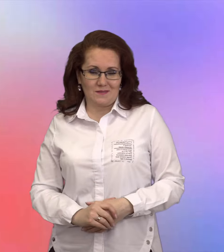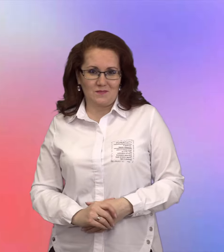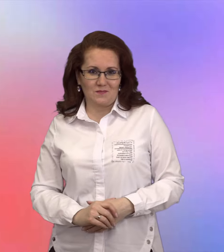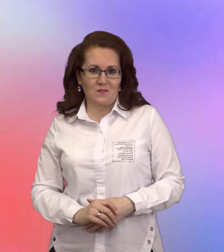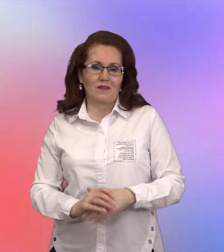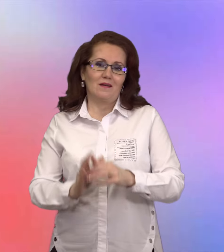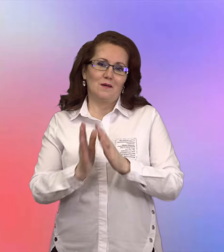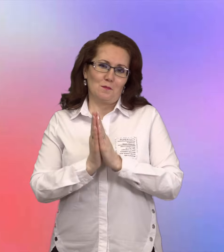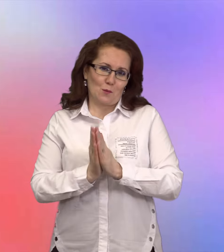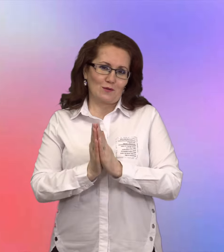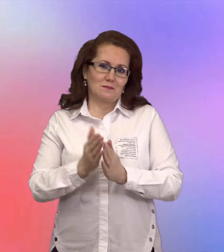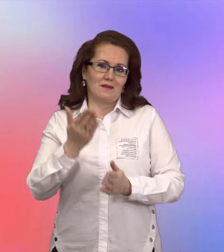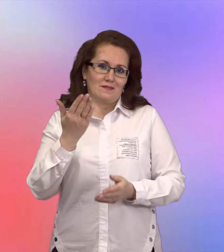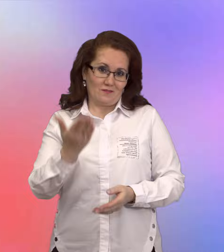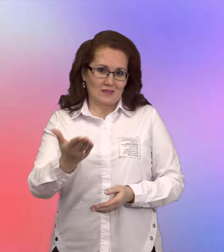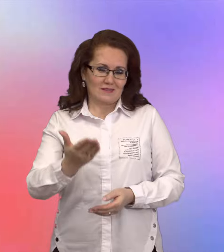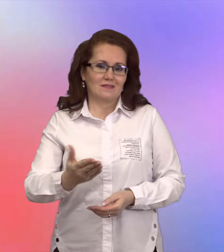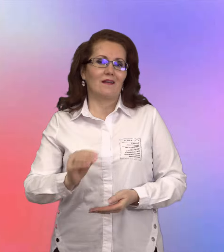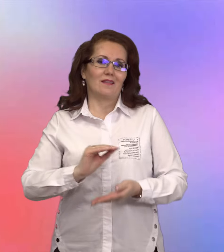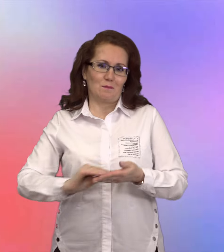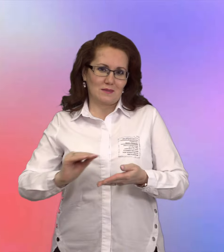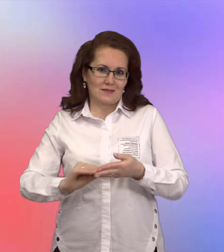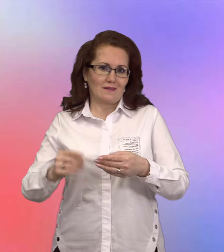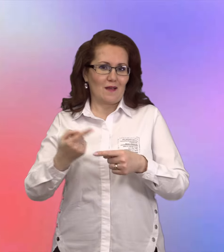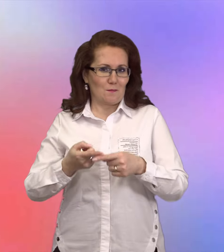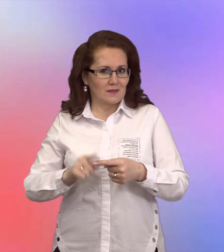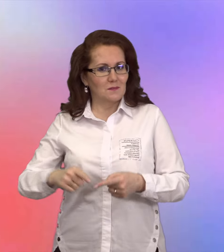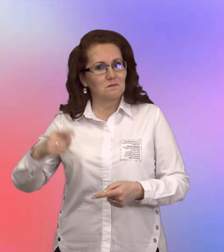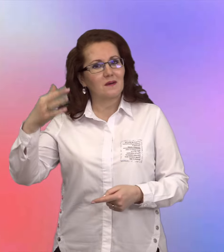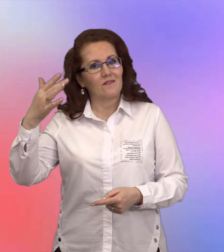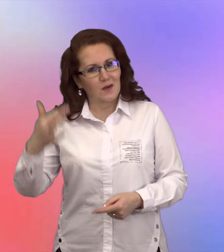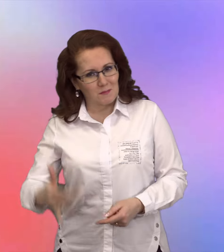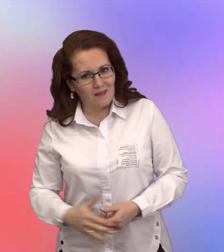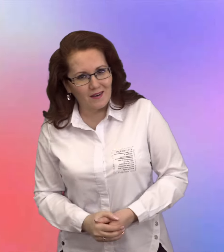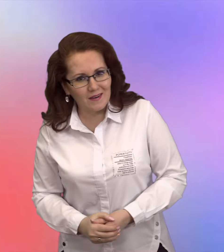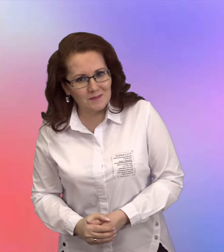Просьба к вам: написать ответы в комментариях!